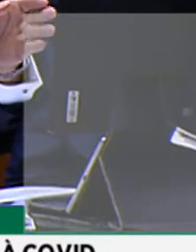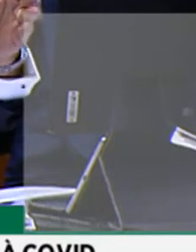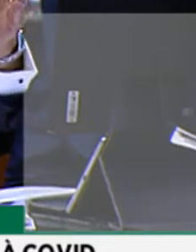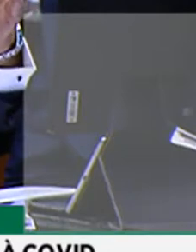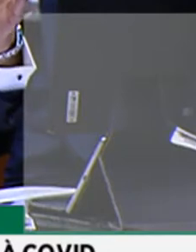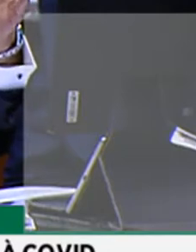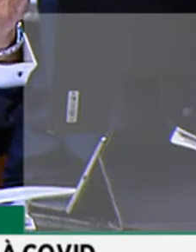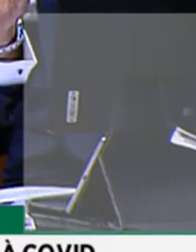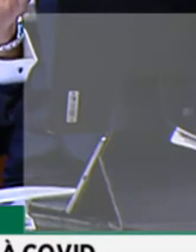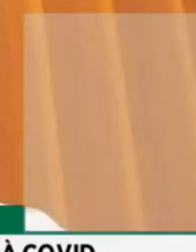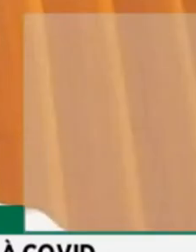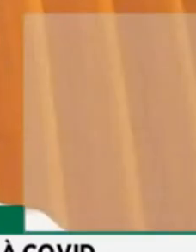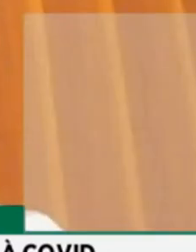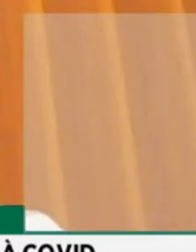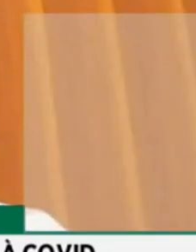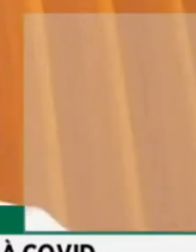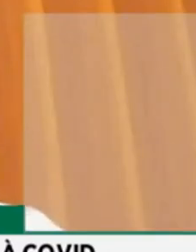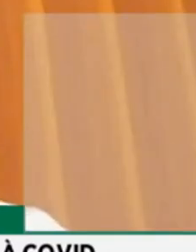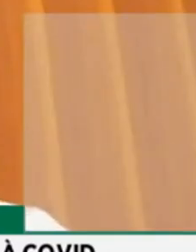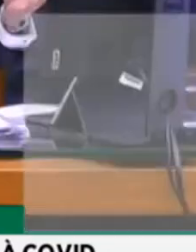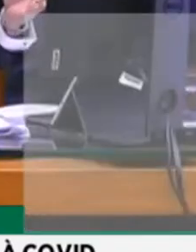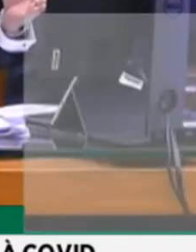ESTA CASA, NESTE MOMENTO, INSTABILIZAR UMA SITUAÇÃO POR CONVENIÊNCIA POLÍTICA DE